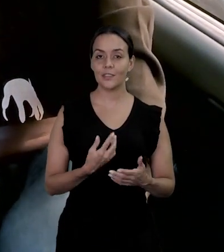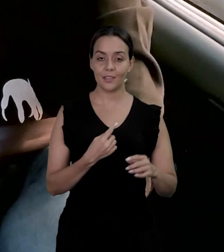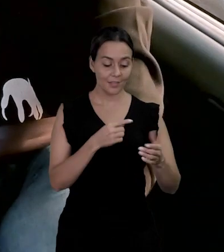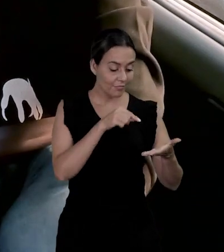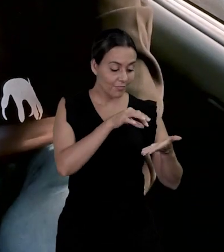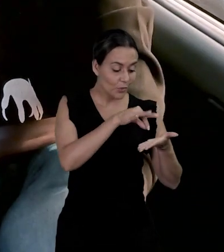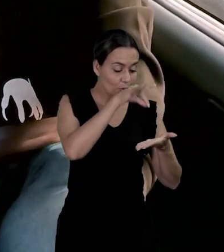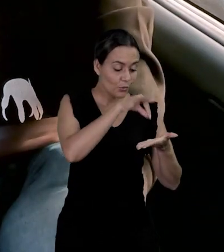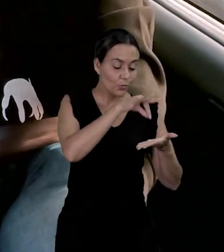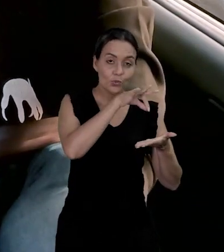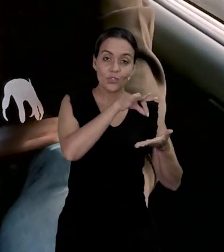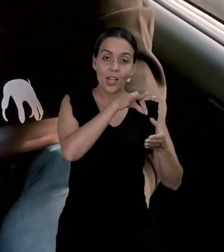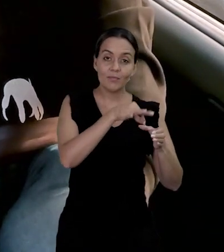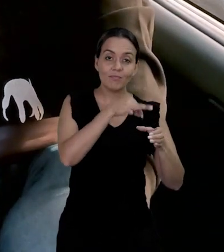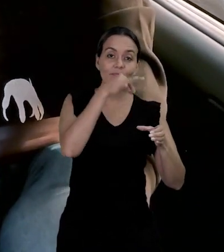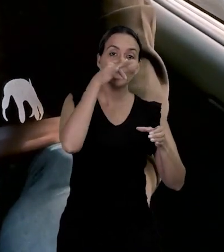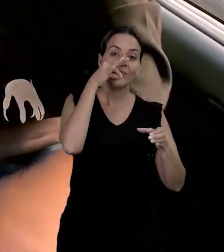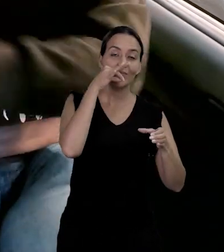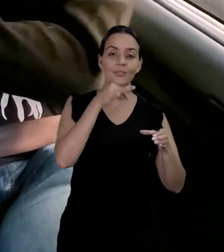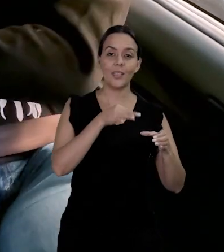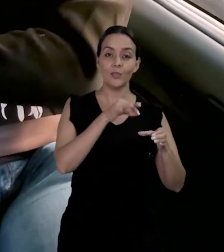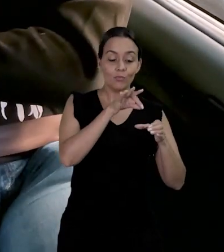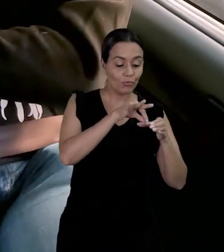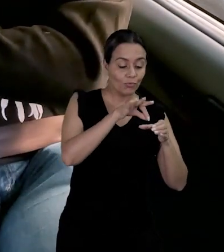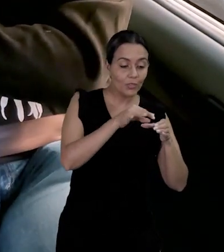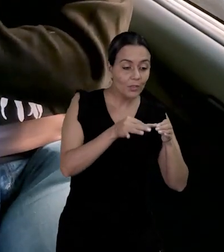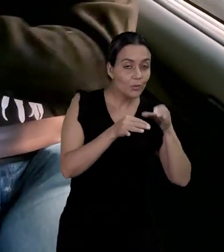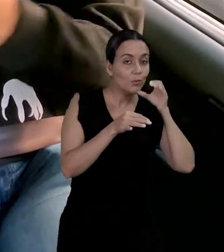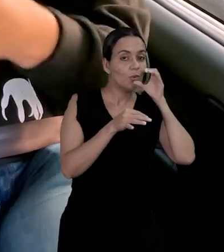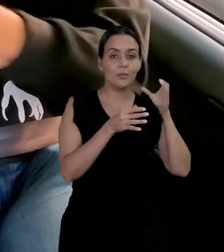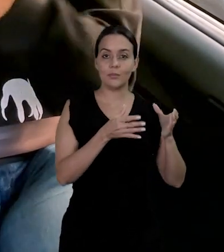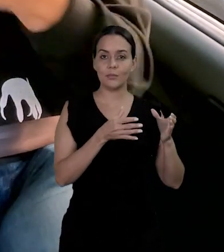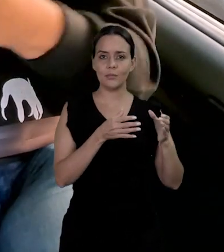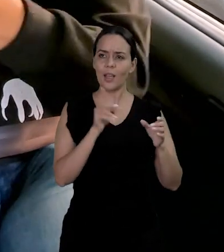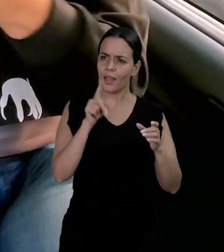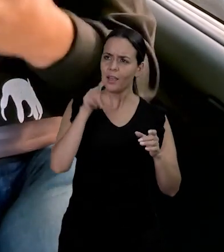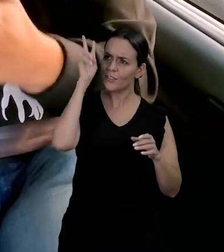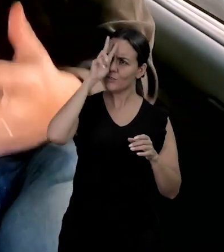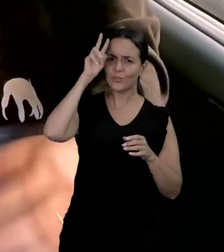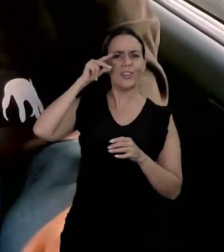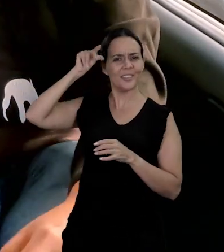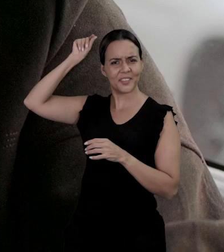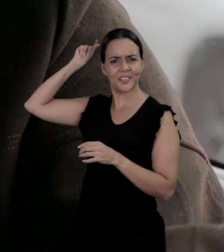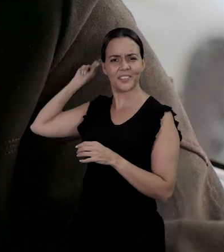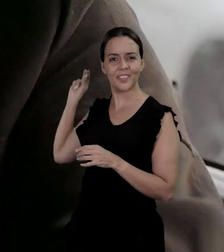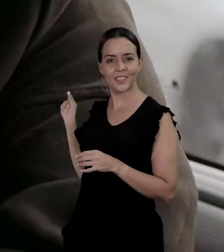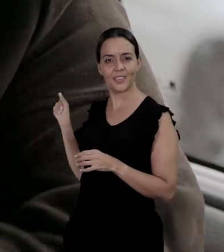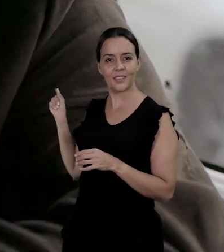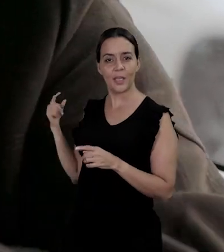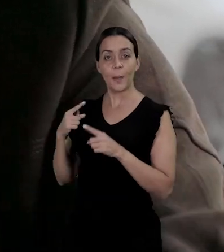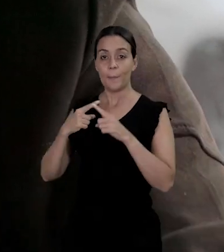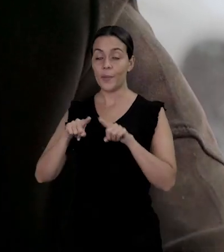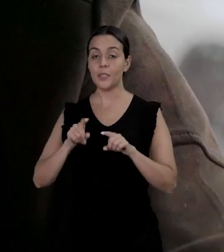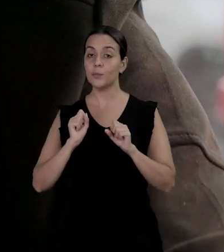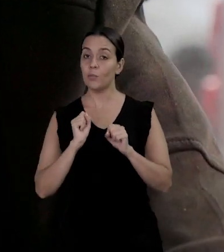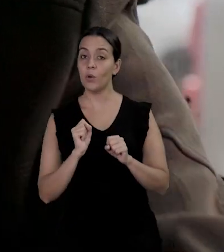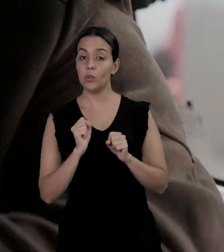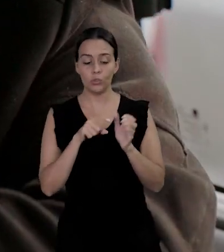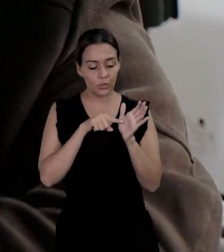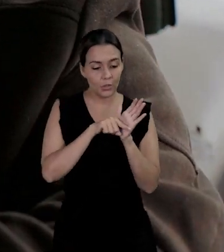dentro desse movimento mais amplo. Isso. Isso é muito legal, esteticamente, historicamente, mas pode virar uma pseudociência, quando você pega